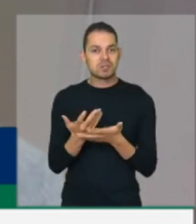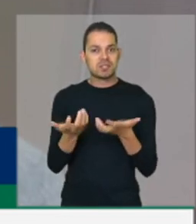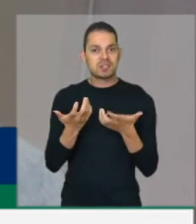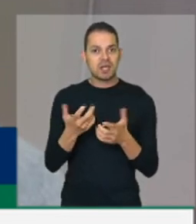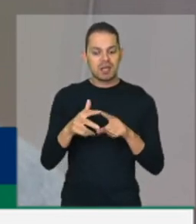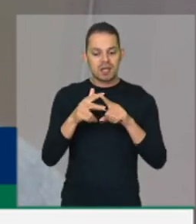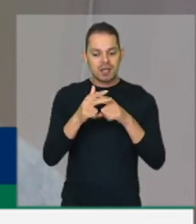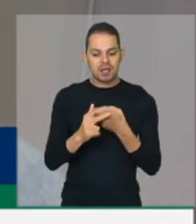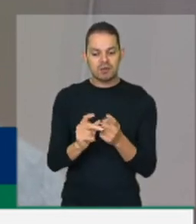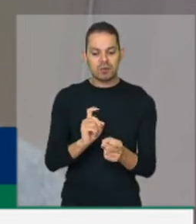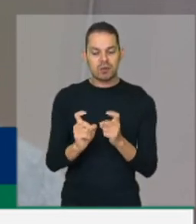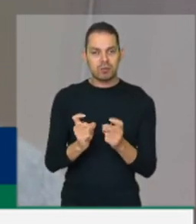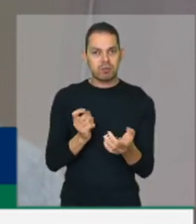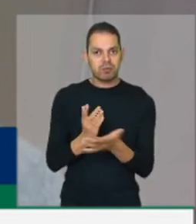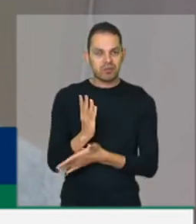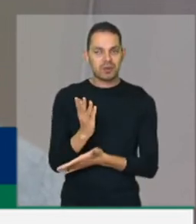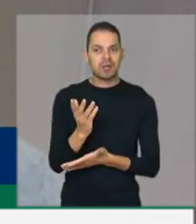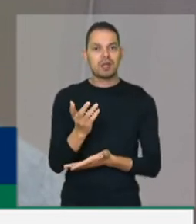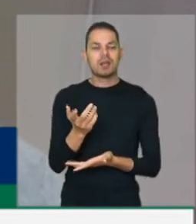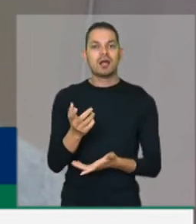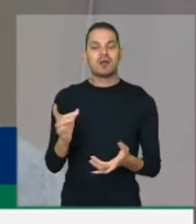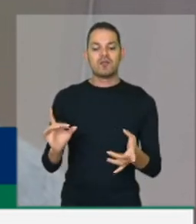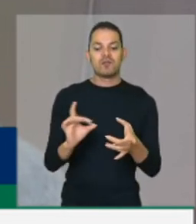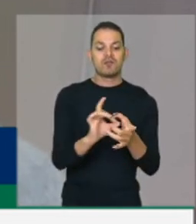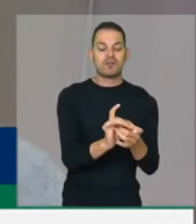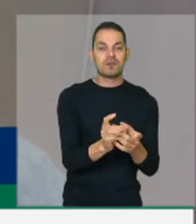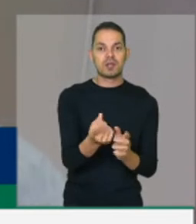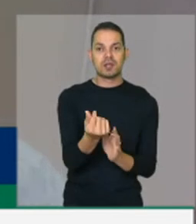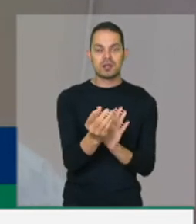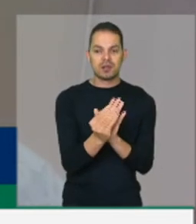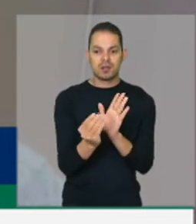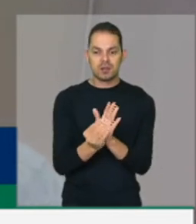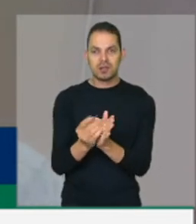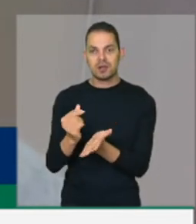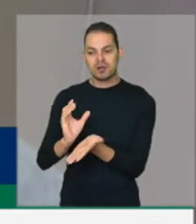ADMINISTRATIVA E TERMINAR COM A VINCULAÇÃO ORÇAMENTÁRIA DE VERBAS PRA SAÚDE, PRA EDUCAÇÃO, COMO ANUNCIADO.